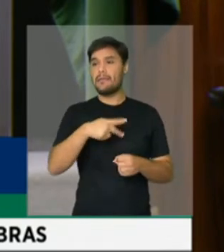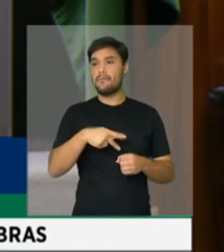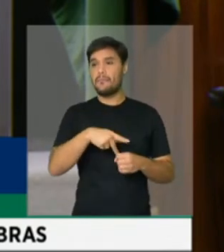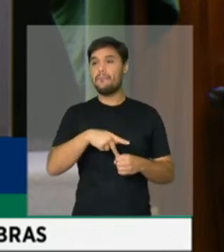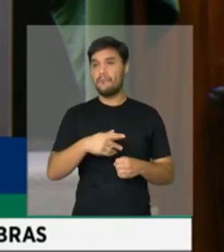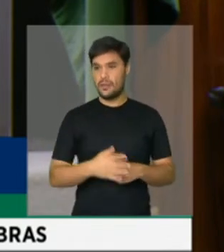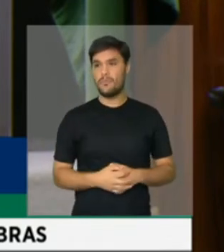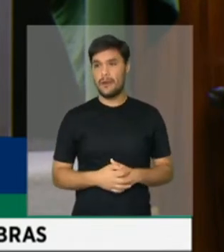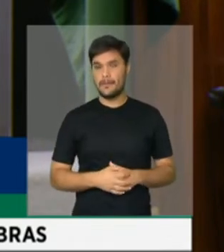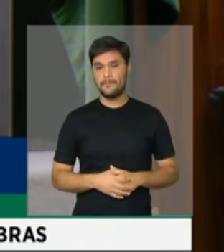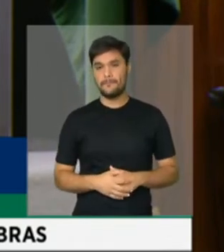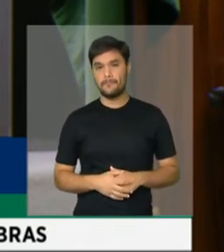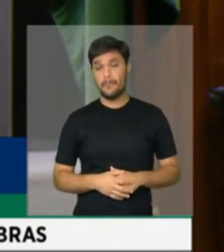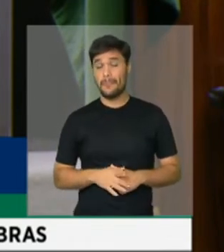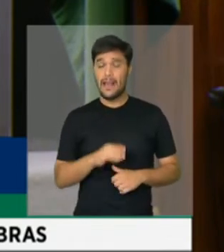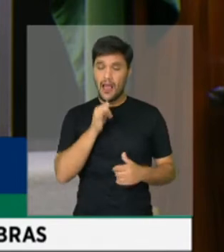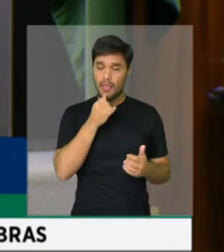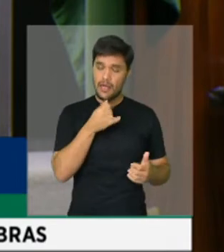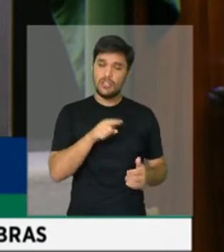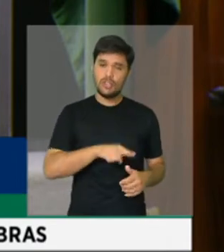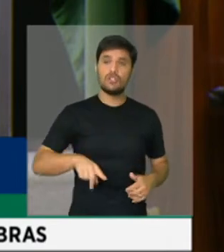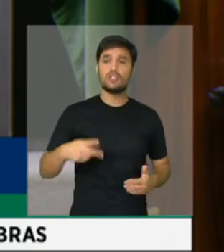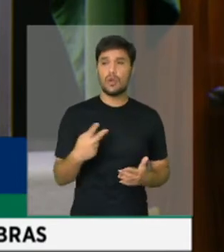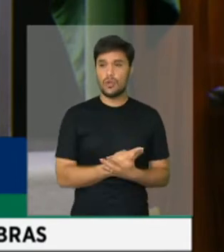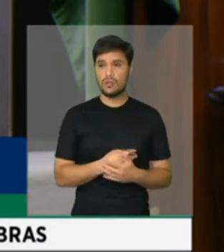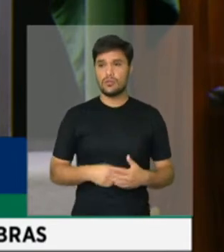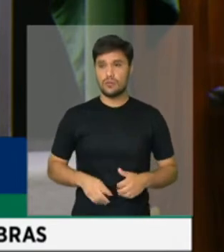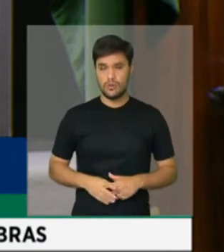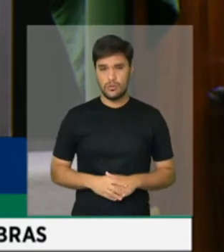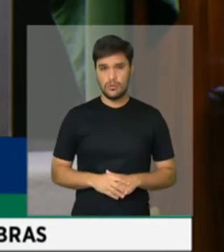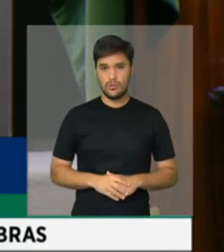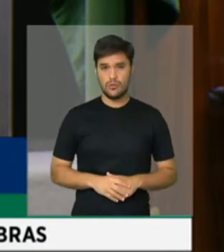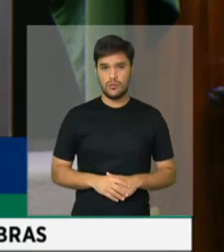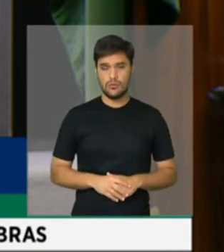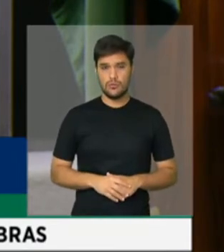CARA, O DIESEL ESTÁ CARO? TUDO ESTÁ CARO? PORQUE SÃO OS ACIONISTAS QUE MANDAM NA EMPRESA. E É A OTIMIZAÇÃO